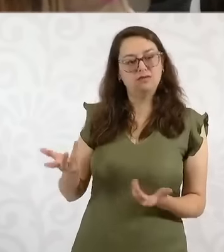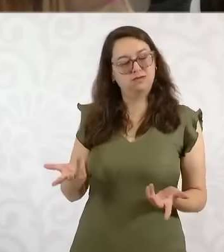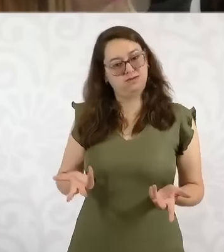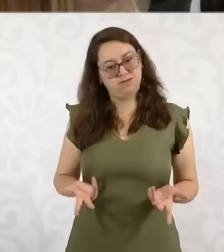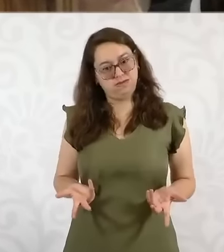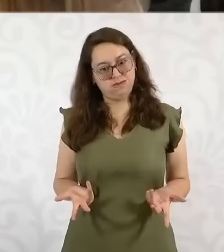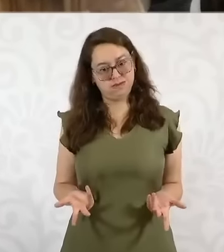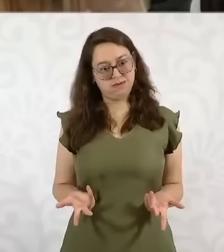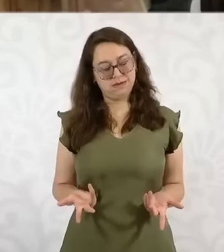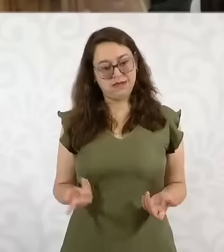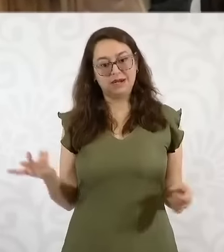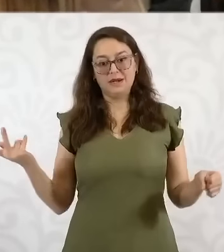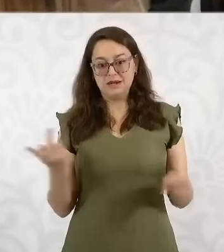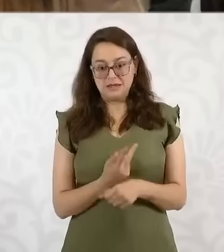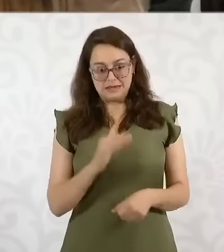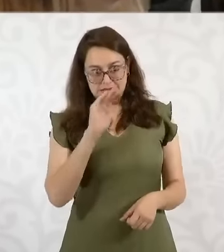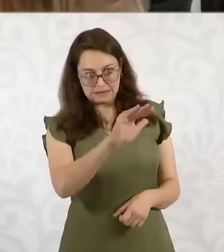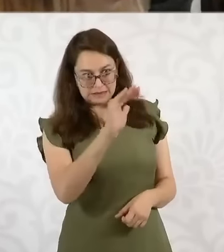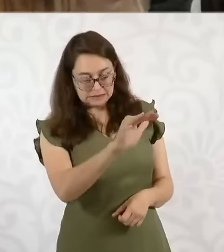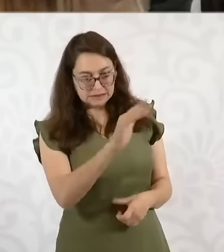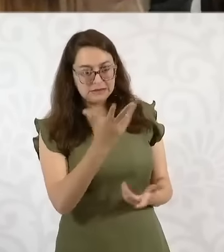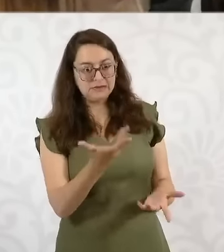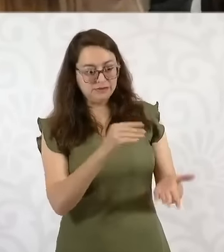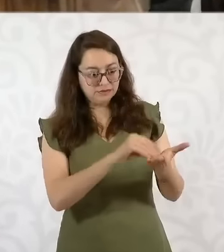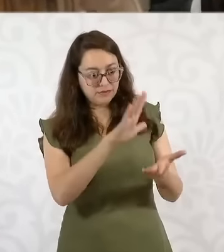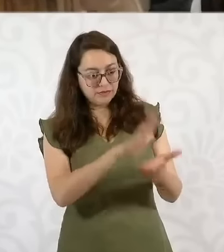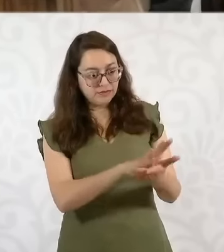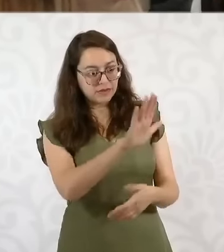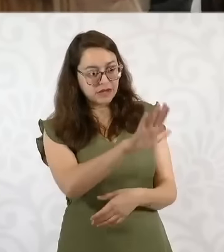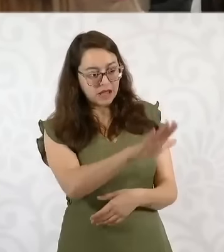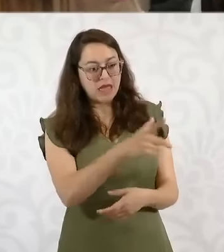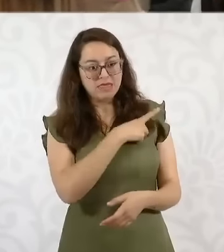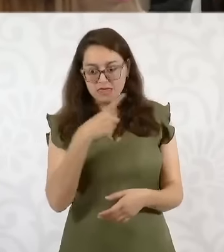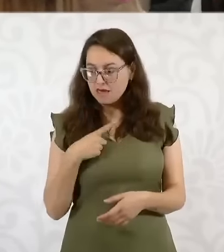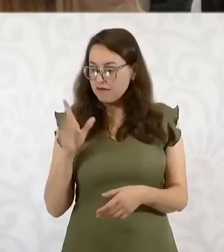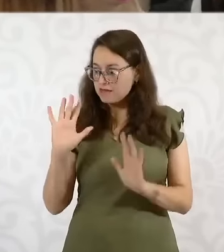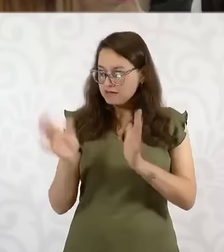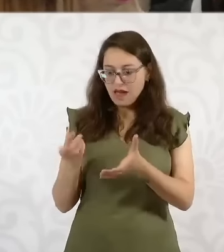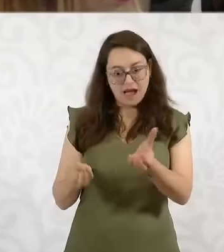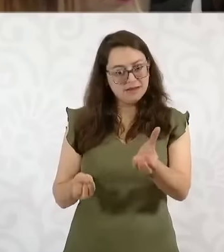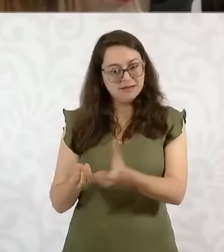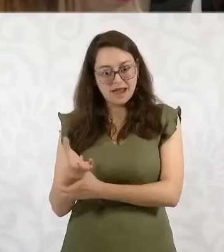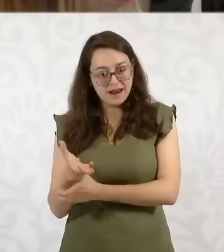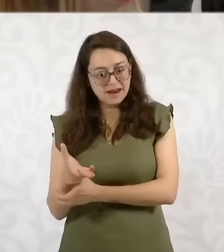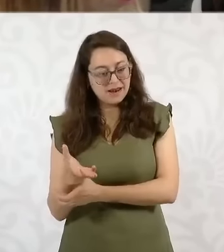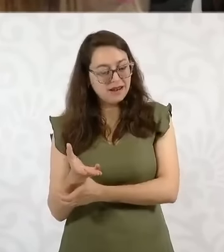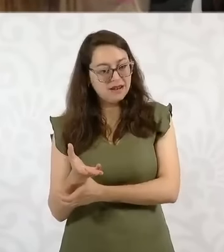cuando se solicita una audiencia de para solicitar la medida, cambiar la medida cautelar,